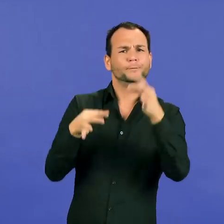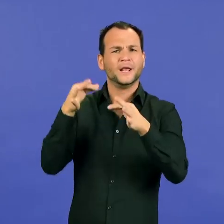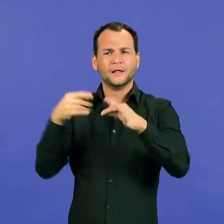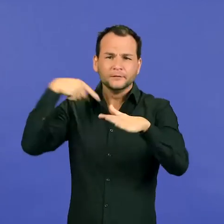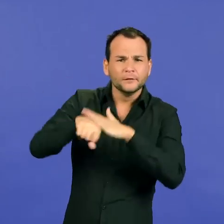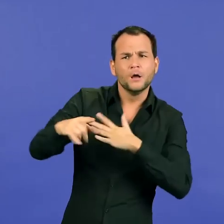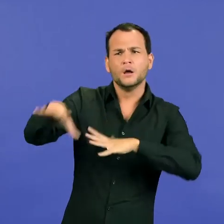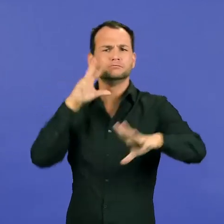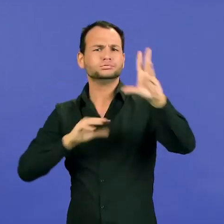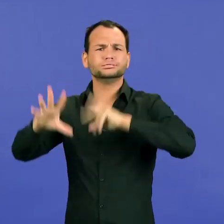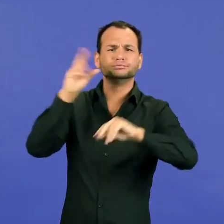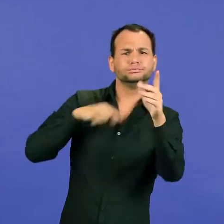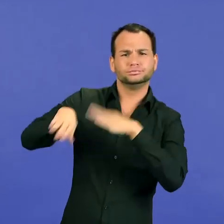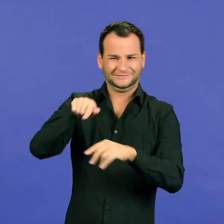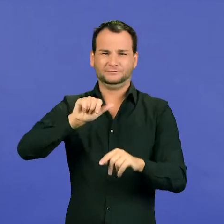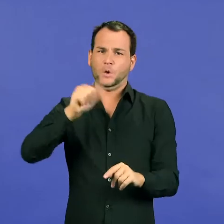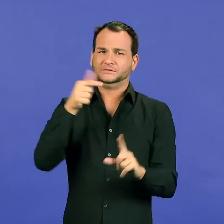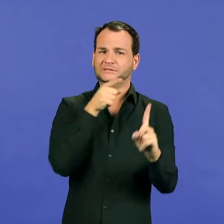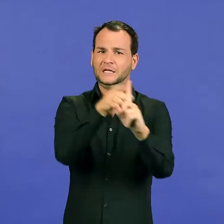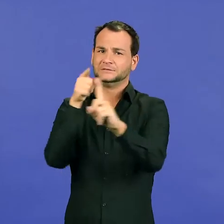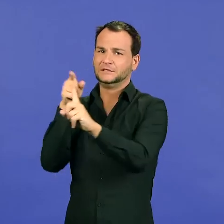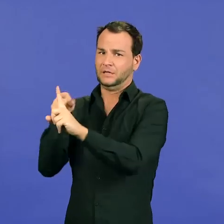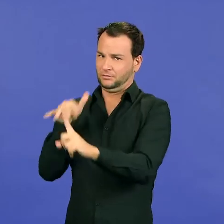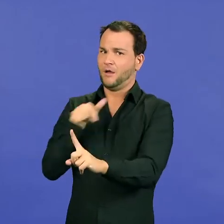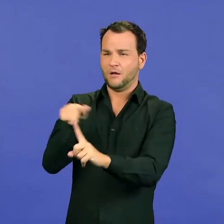mit der Natur stehen dabei im Vordergrund.